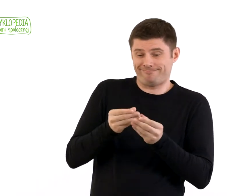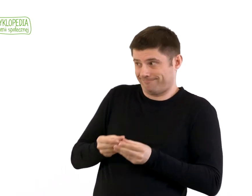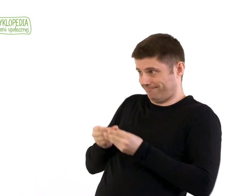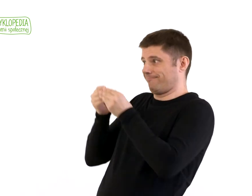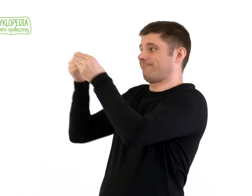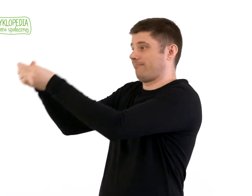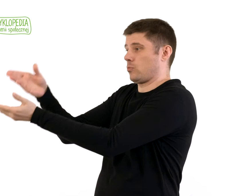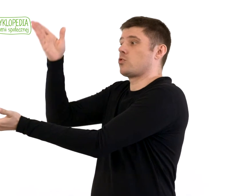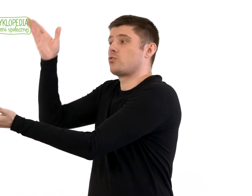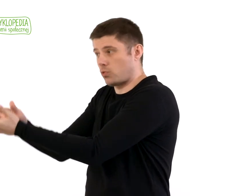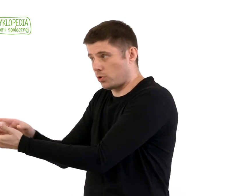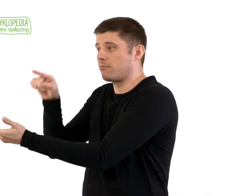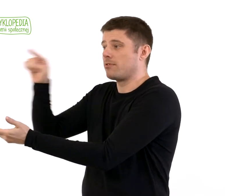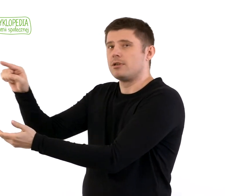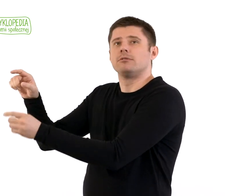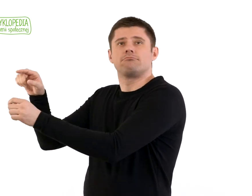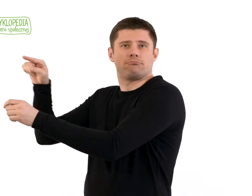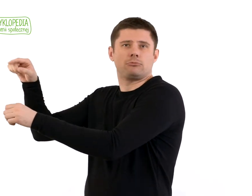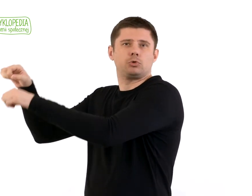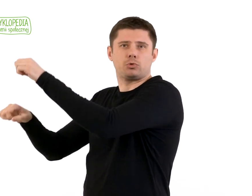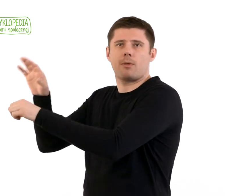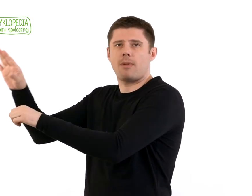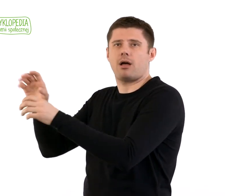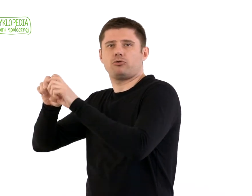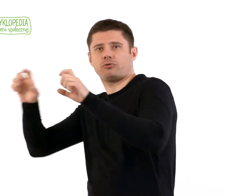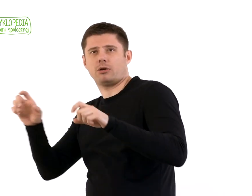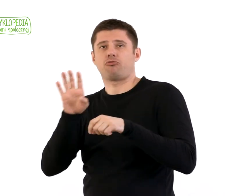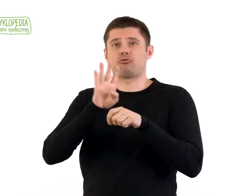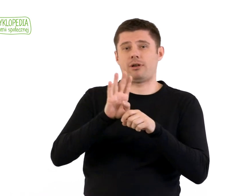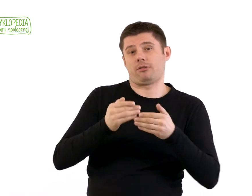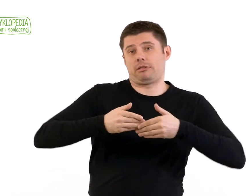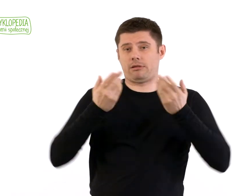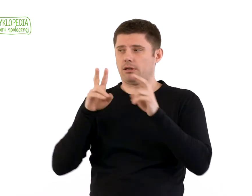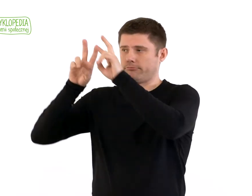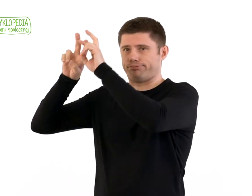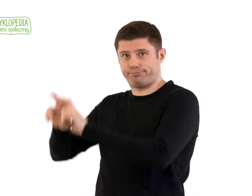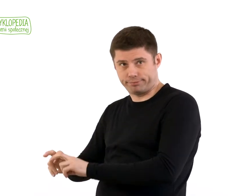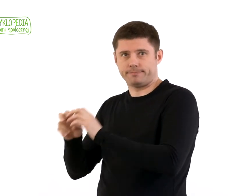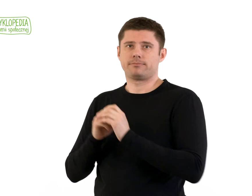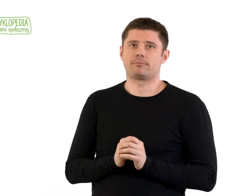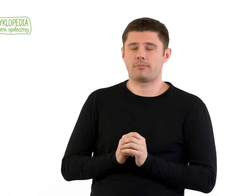Na rozpatrzenie wniosku sąd rejestrowy ma 14 dni od daty złożenia/wpłynięcia wniosku.